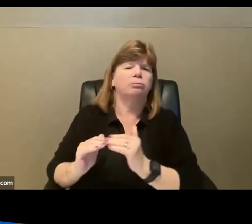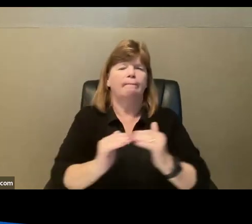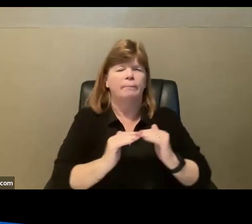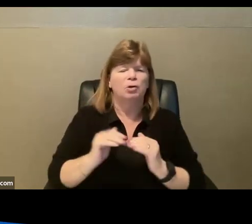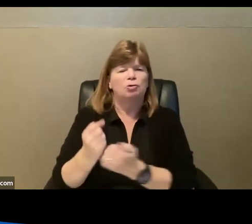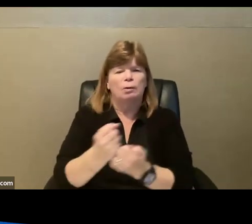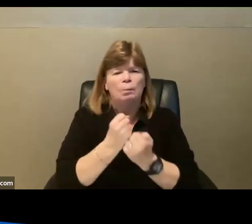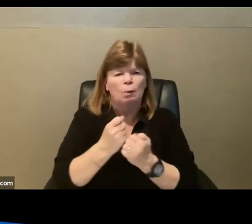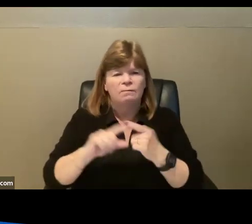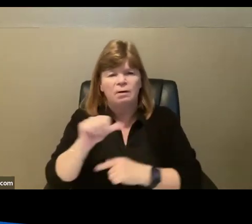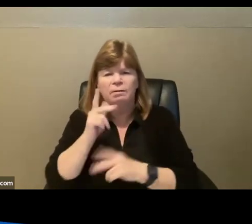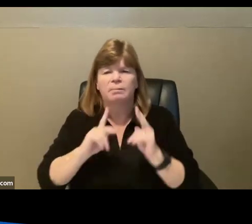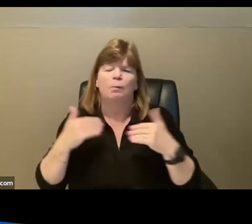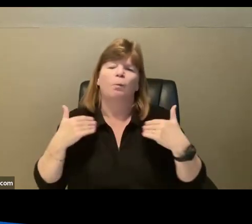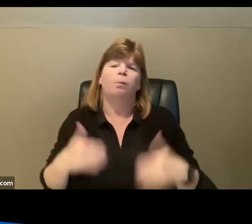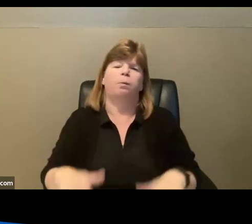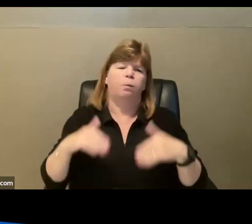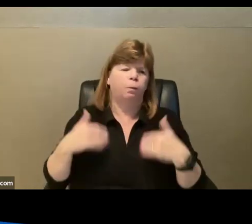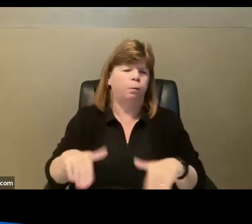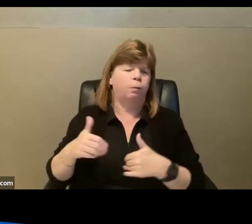Simplemente un individuo fabuloso.